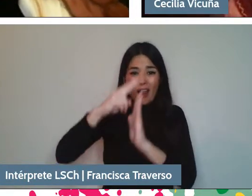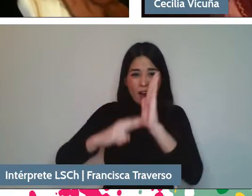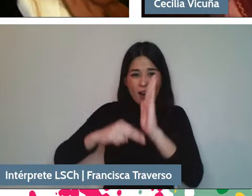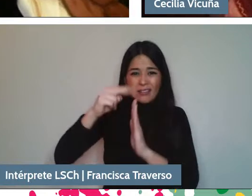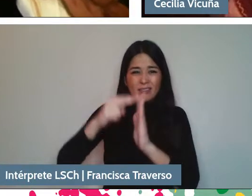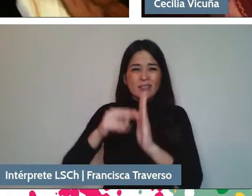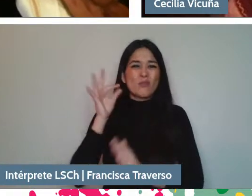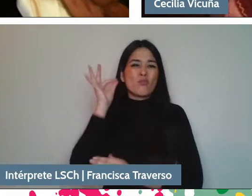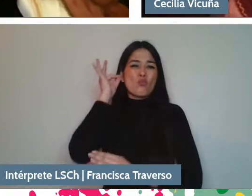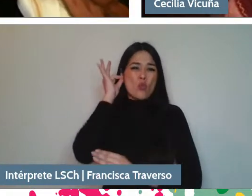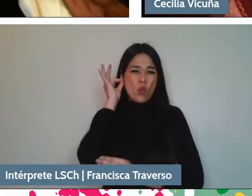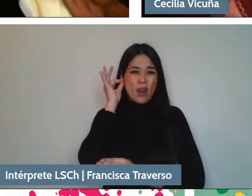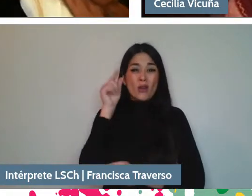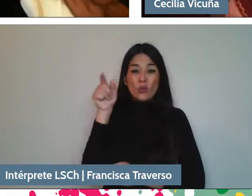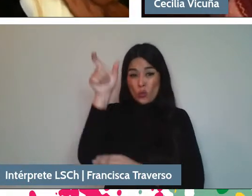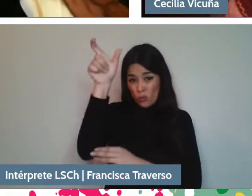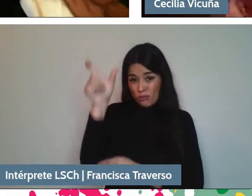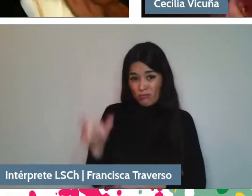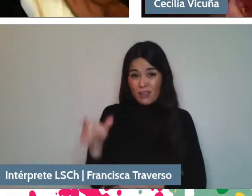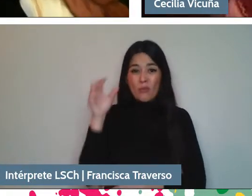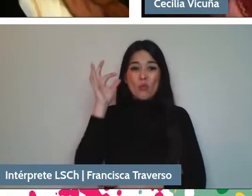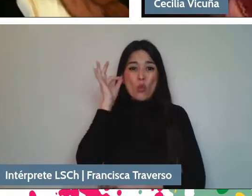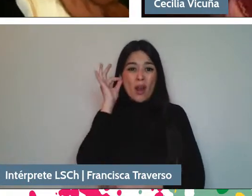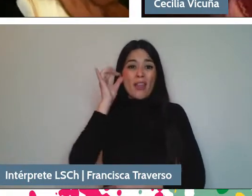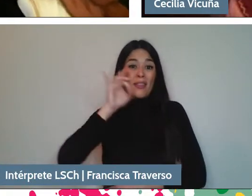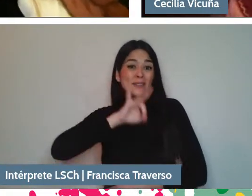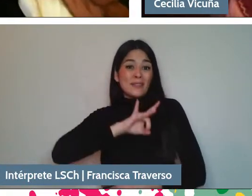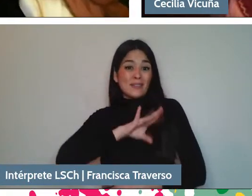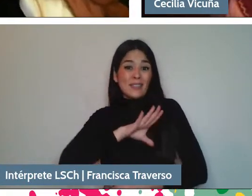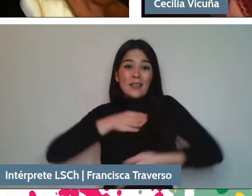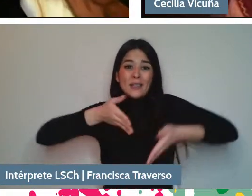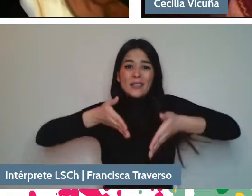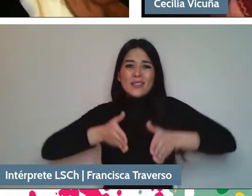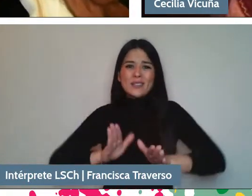una artista mujer, chilena, latinoamericana, mestiza